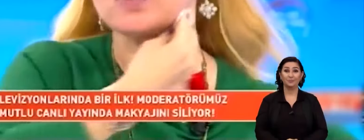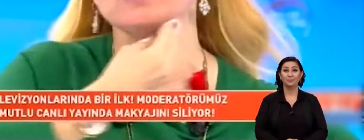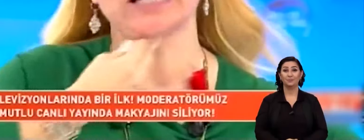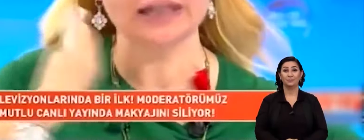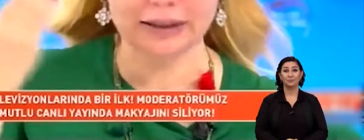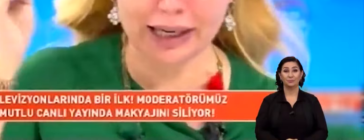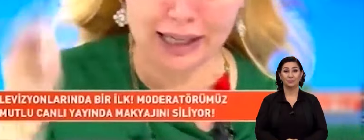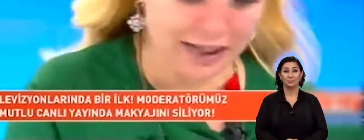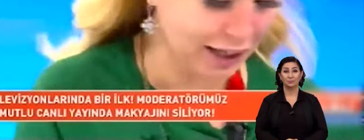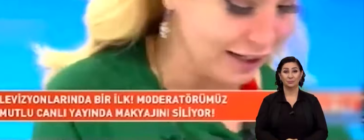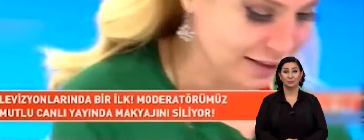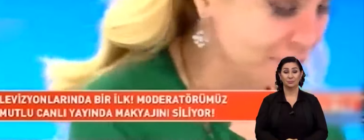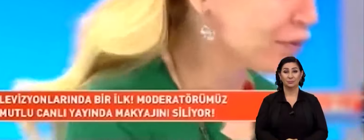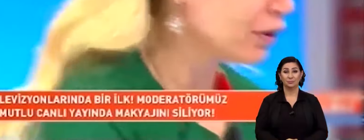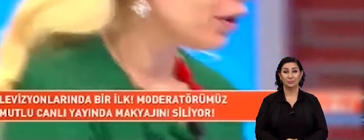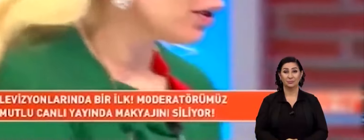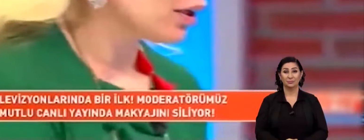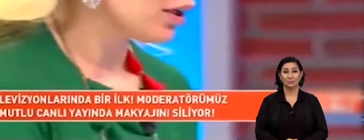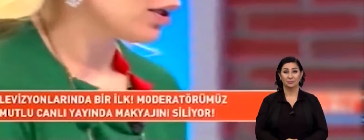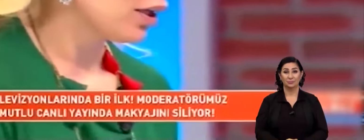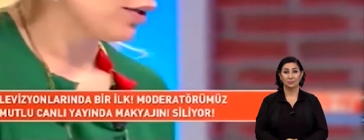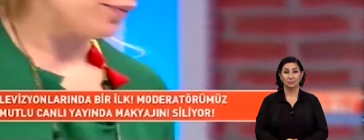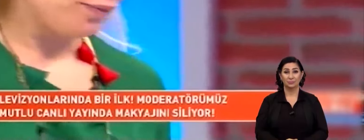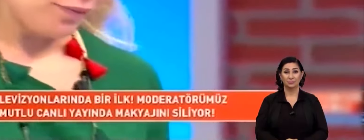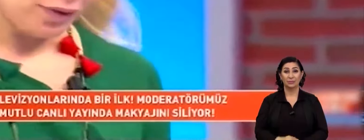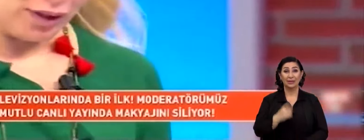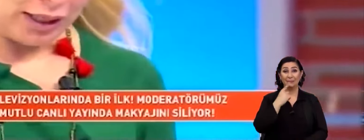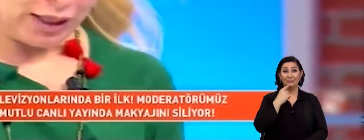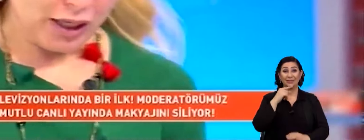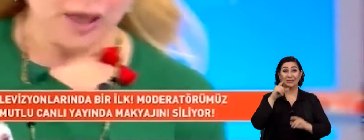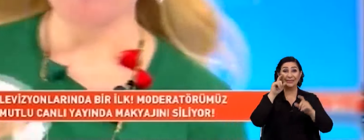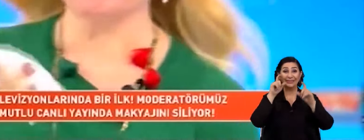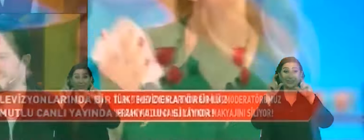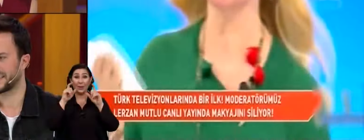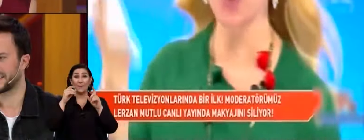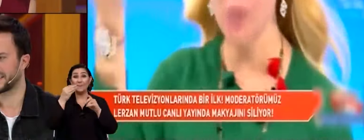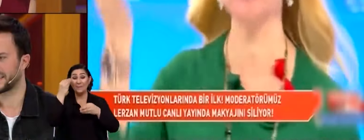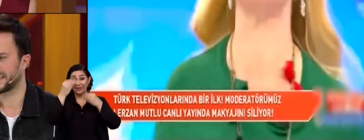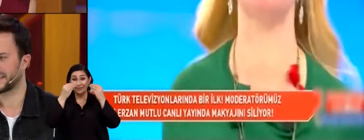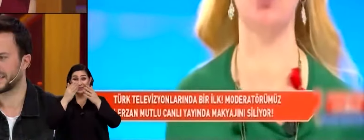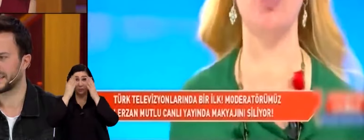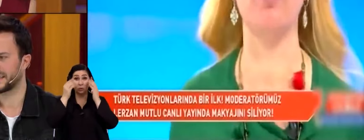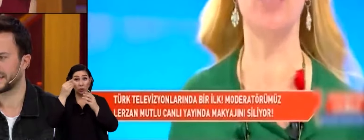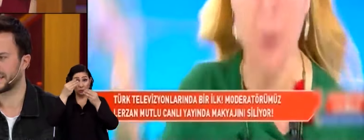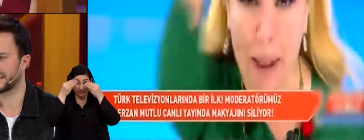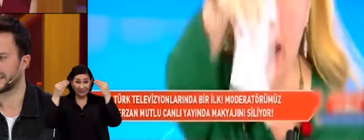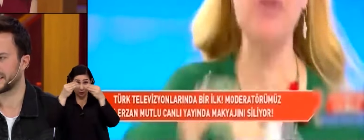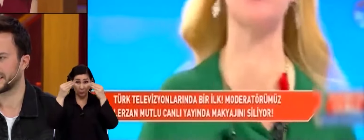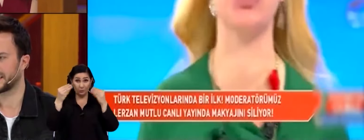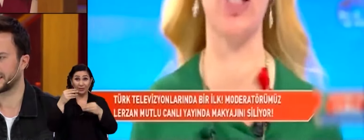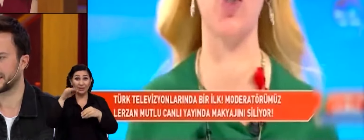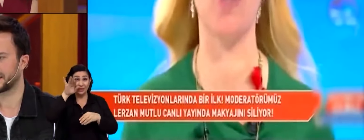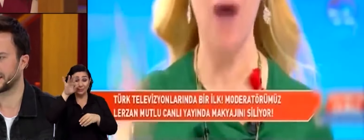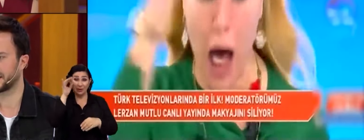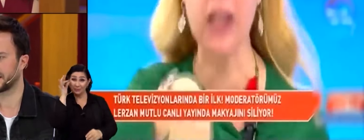Televizyon tarihinde ilk kez o kırmızılık canlı yayında makyajımı siliyorum gözümü de siliyorum